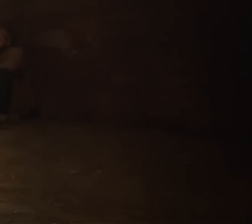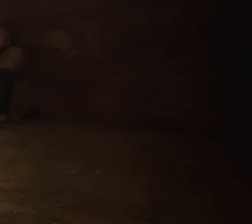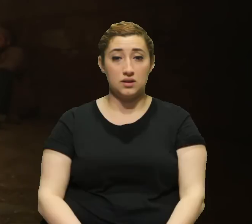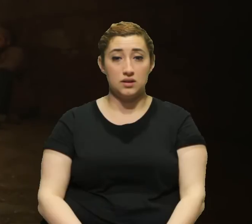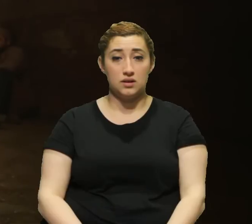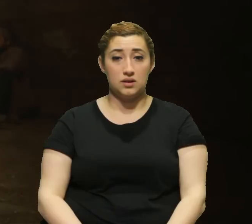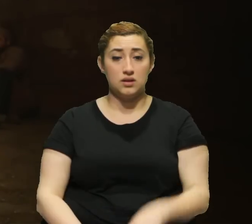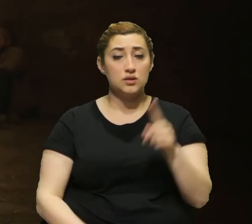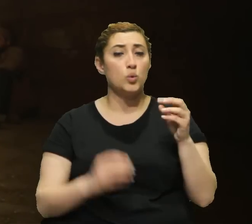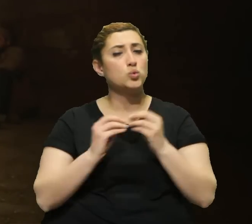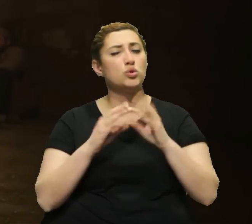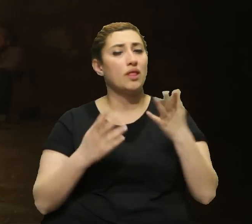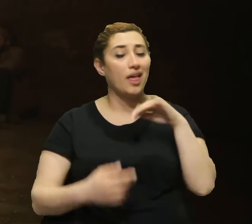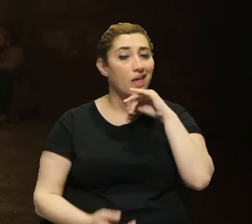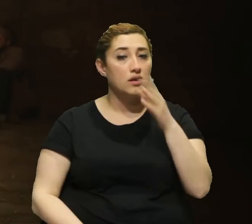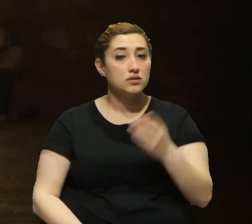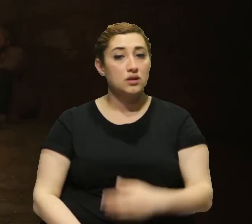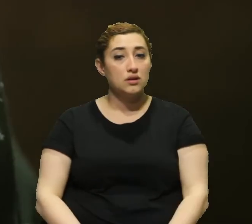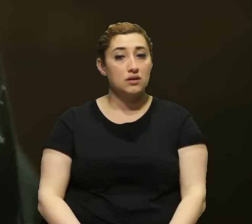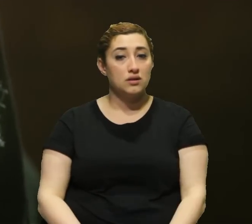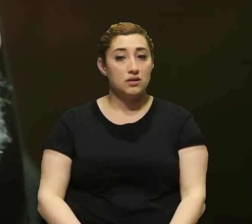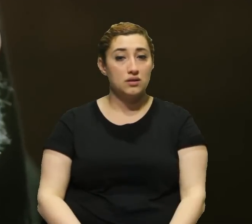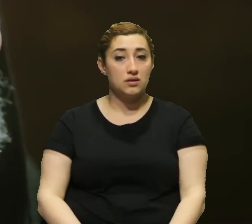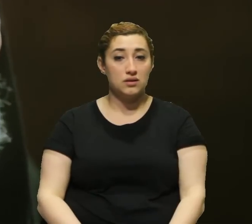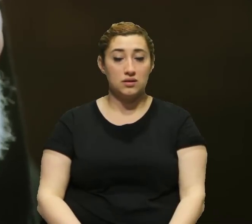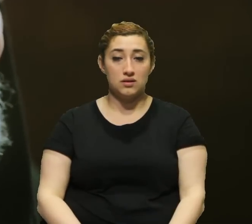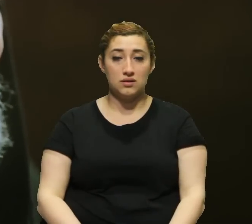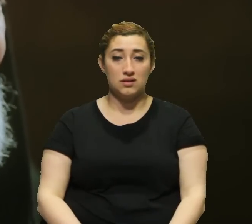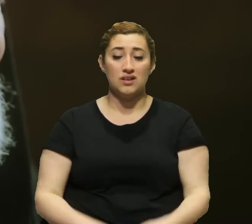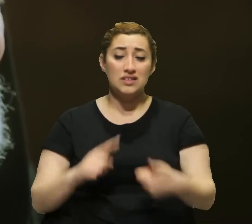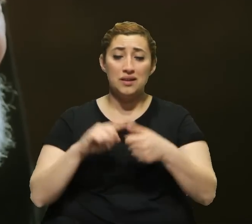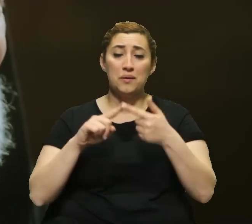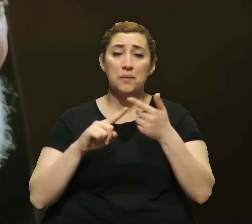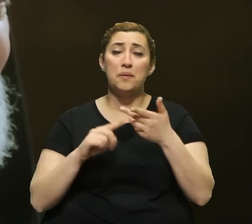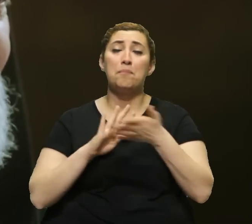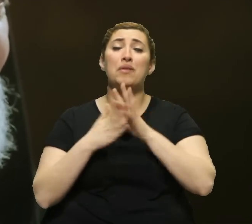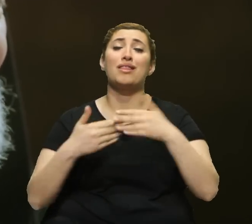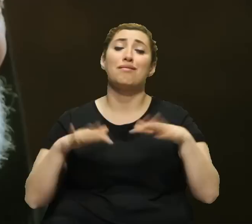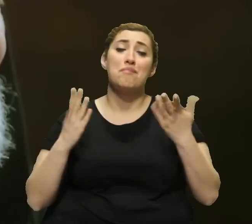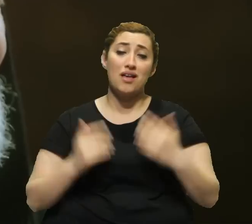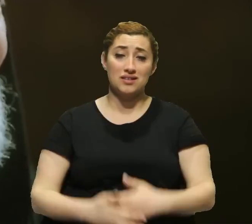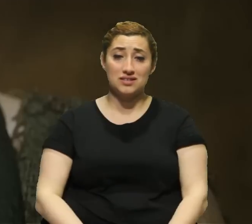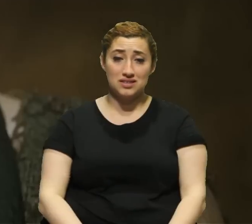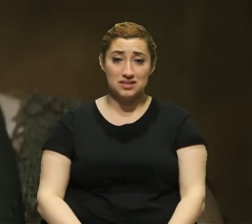Senin suçun kabahatin ne ihtiyar? Saymakla bitmez kabahatimiz.